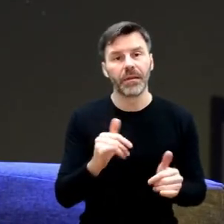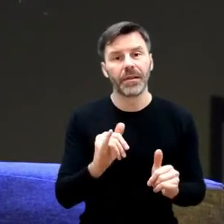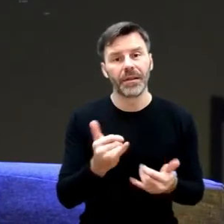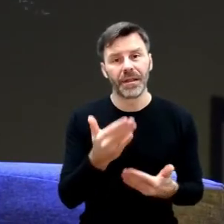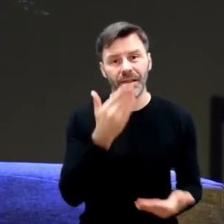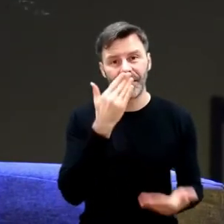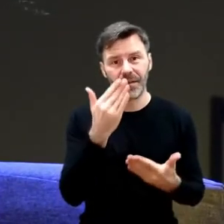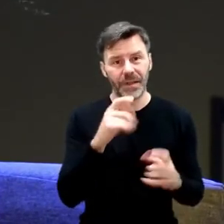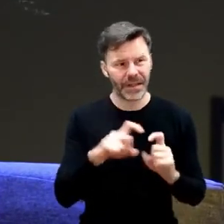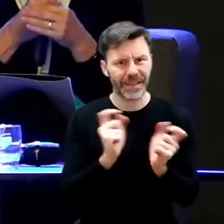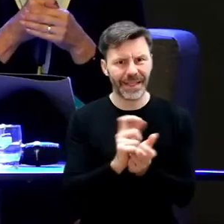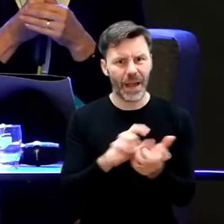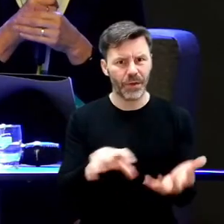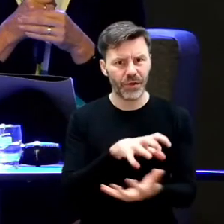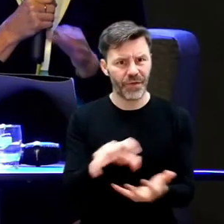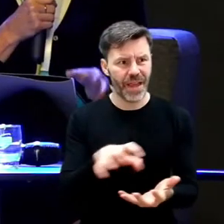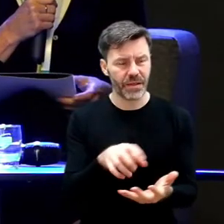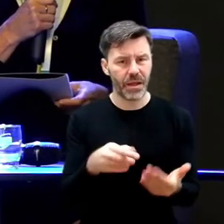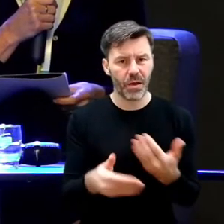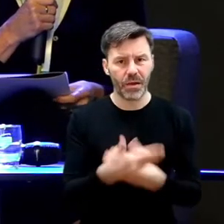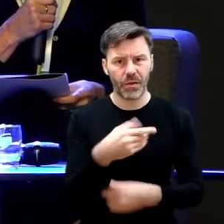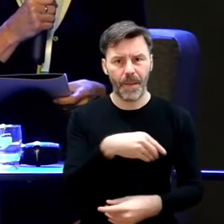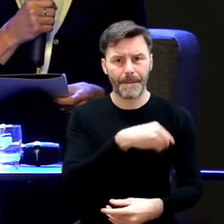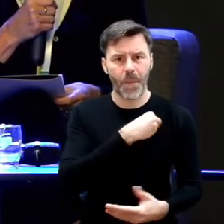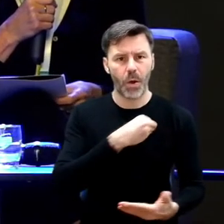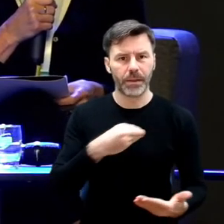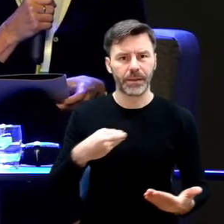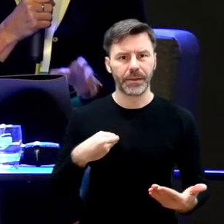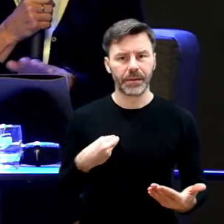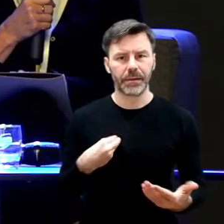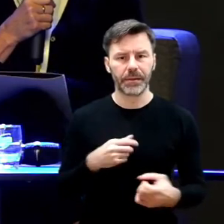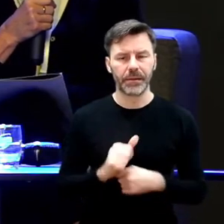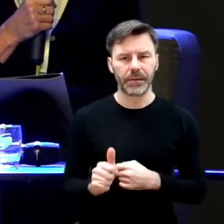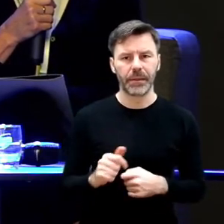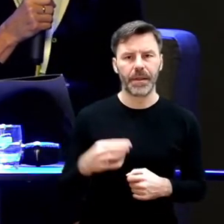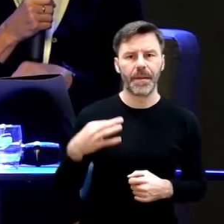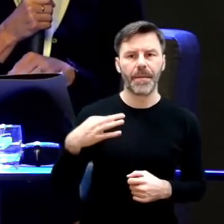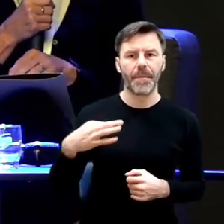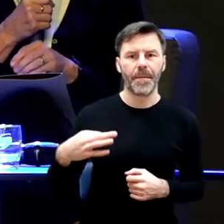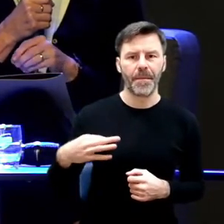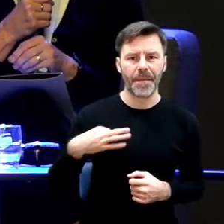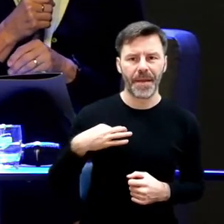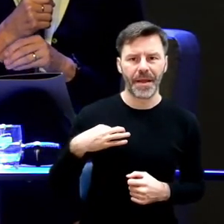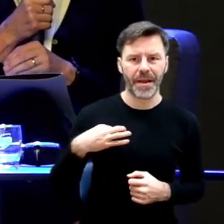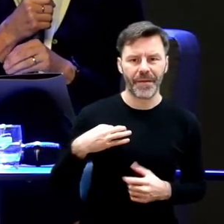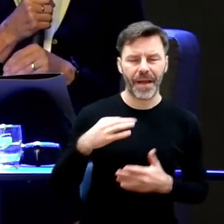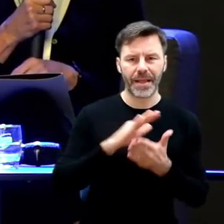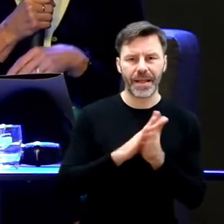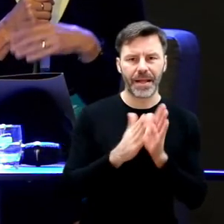na pewno Europy, sprywatyzowanych rynków mieszkaniowych.